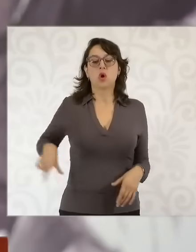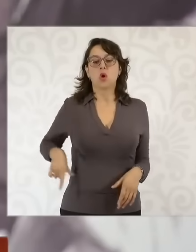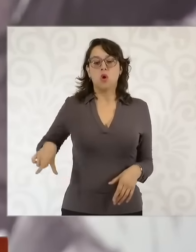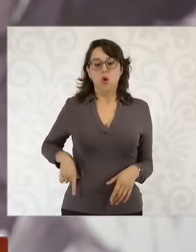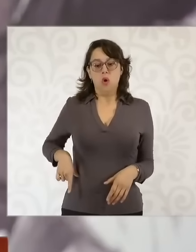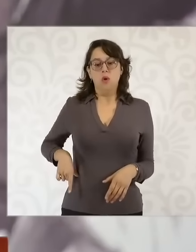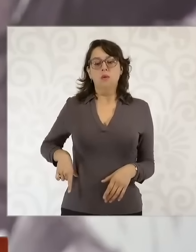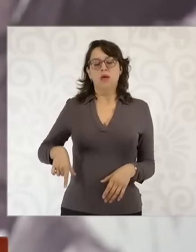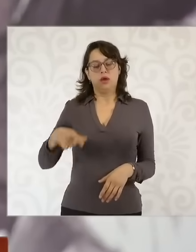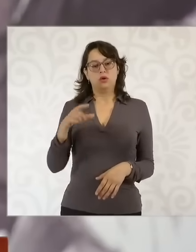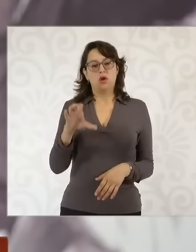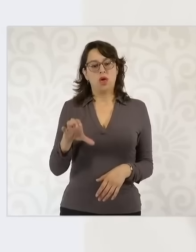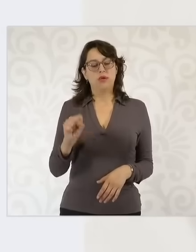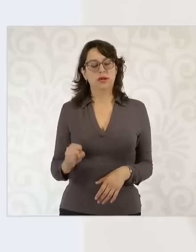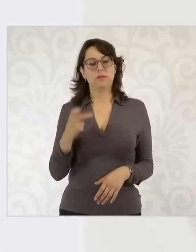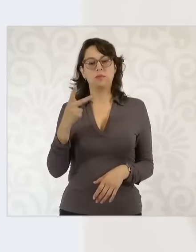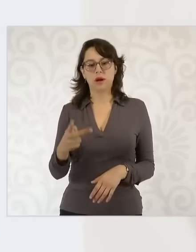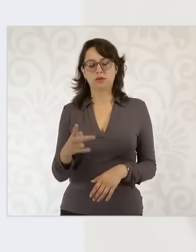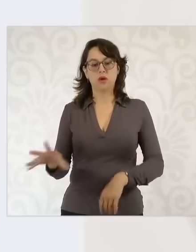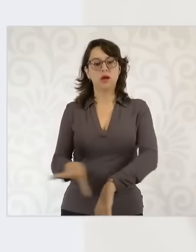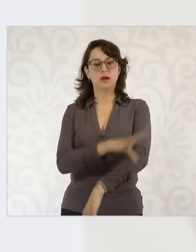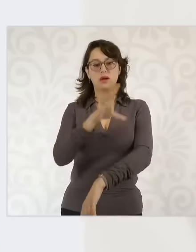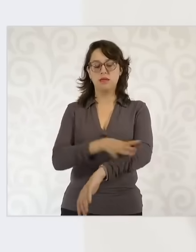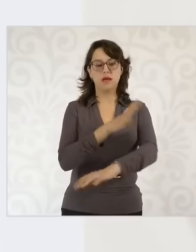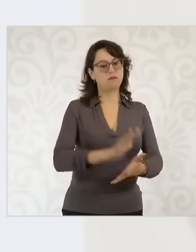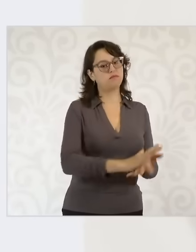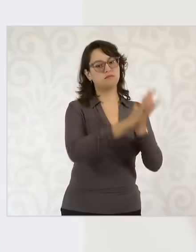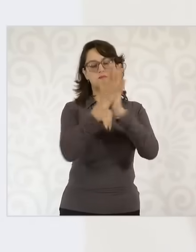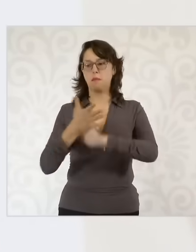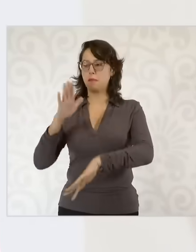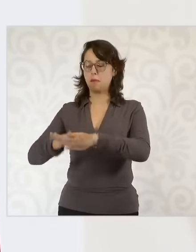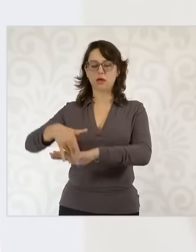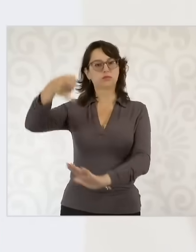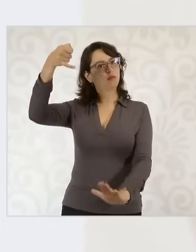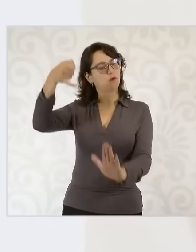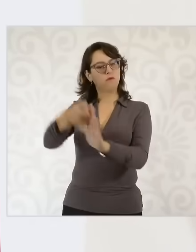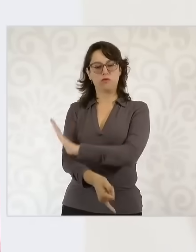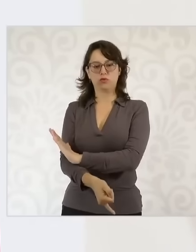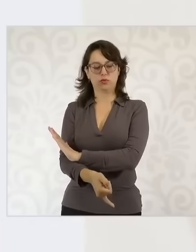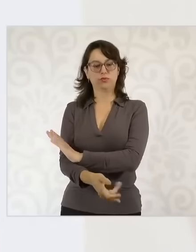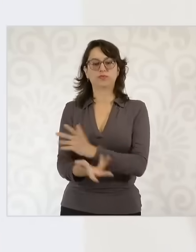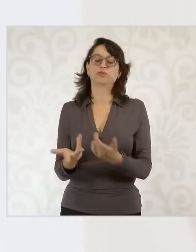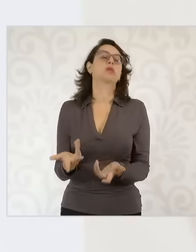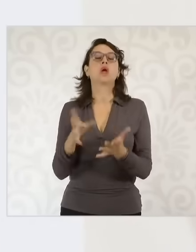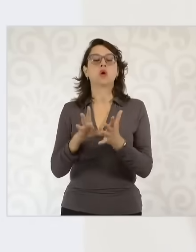energético haciendo una profunda transformación del sector. La modificación constitucional del